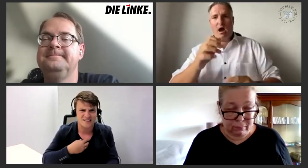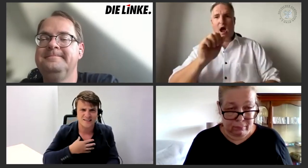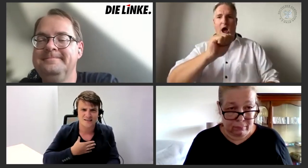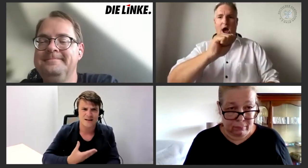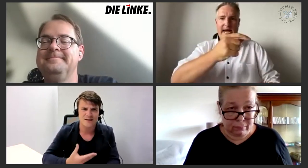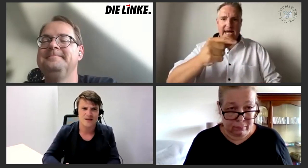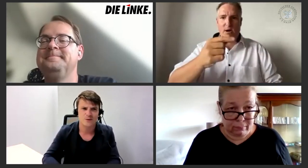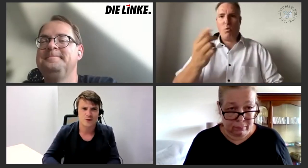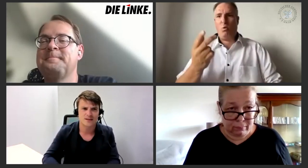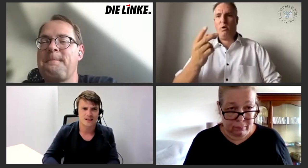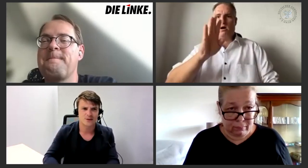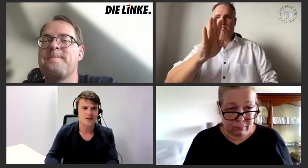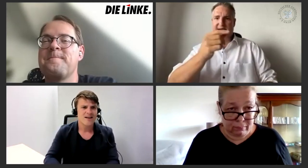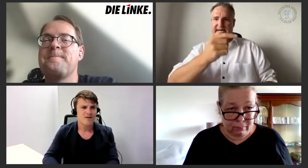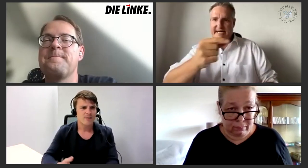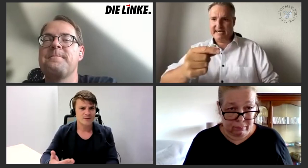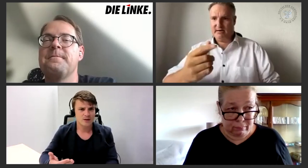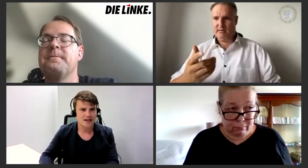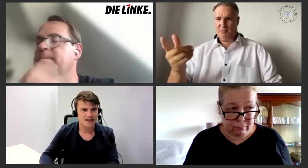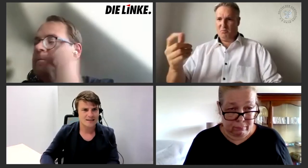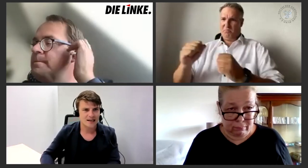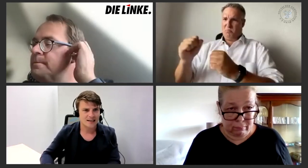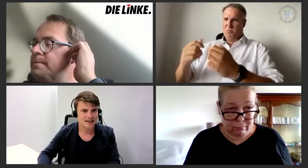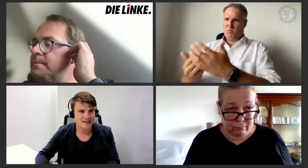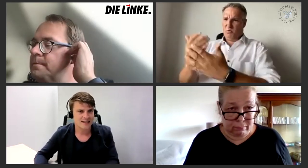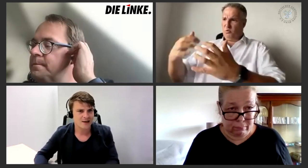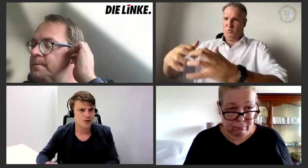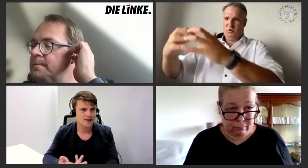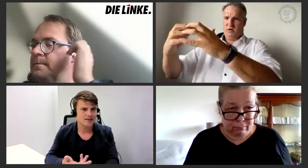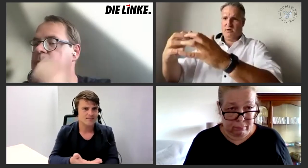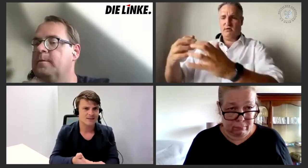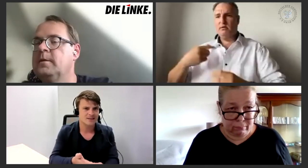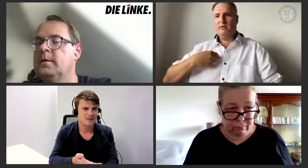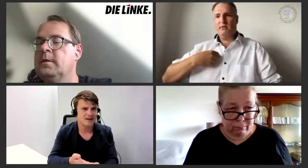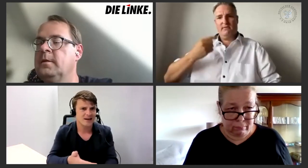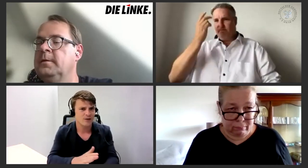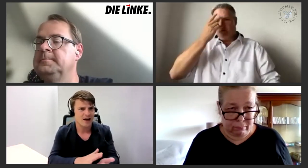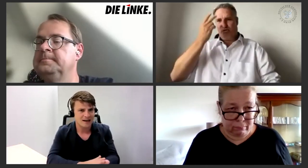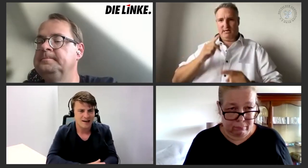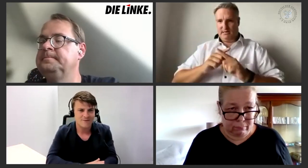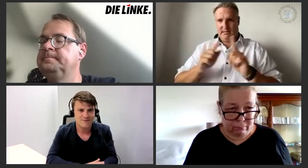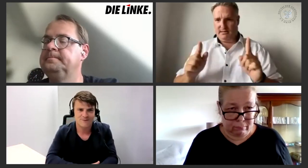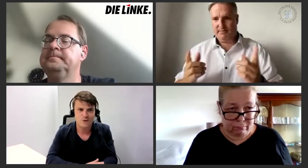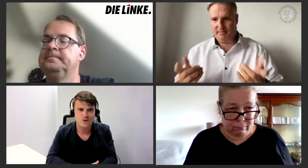Gesetz, das gefällt mir nicht wirklich. Also wenn man das wirklich da in das AGG oder ins BG